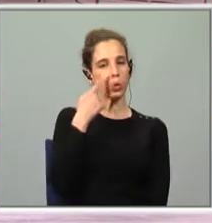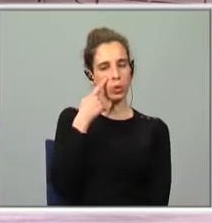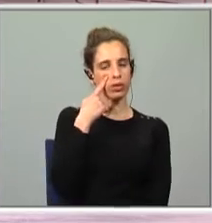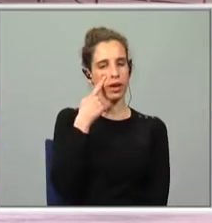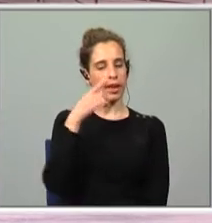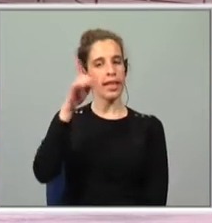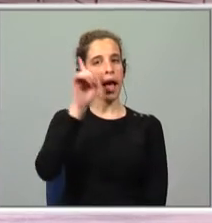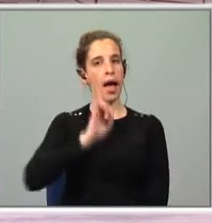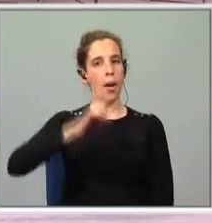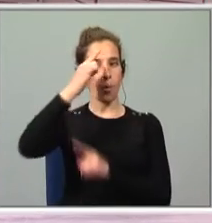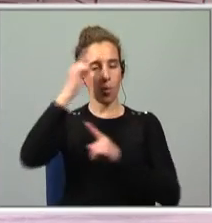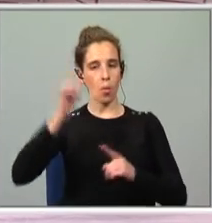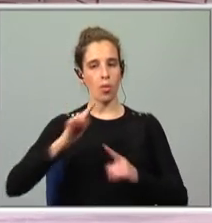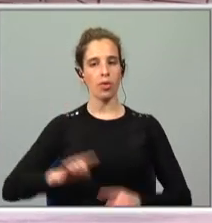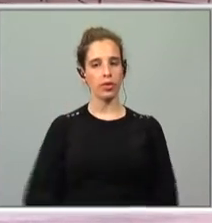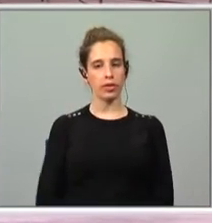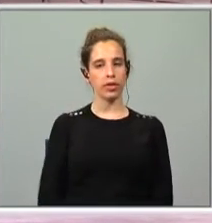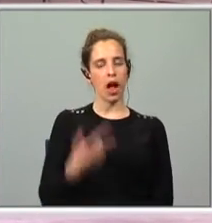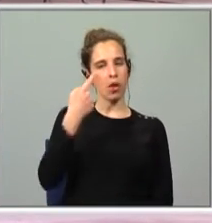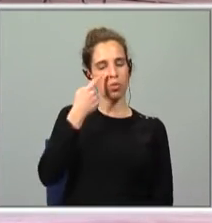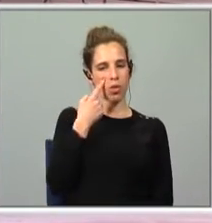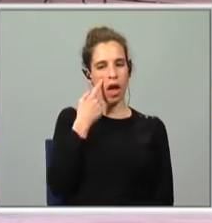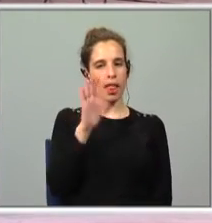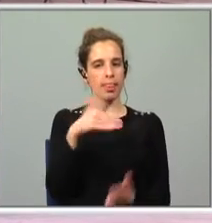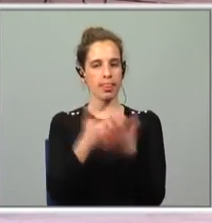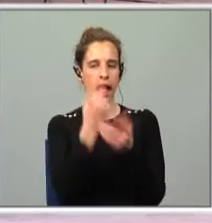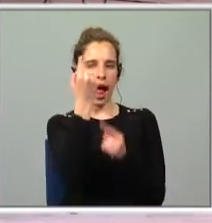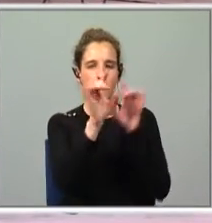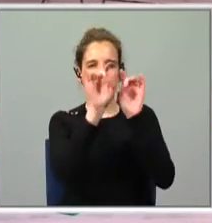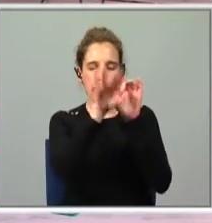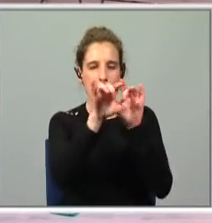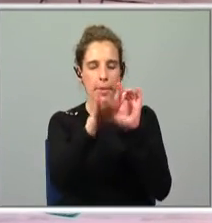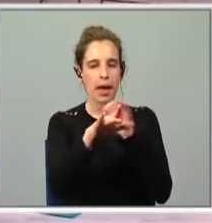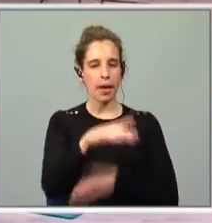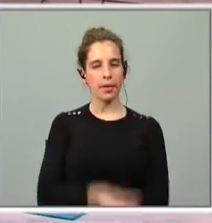esta professora que nos vai aqui mostrar e dar algumas pistas para a nossa 這位要給我們看的老師並為我們提供一些線索